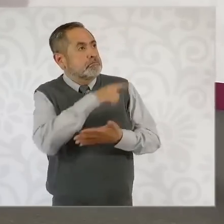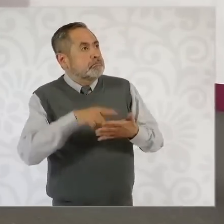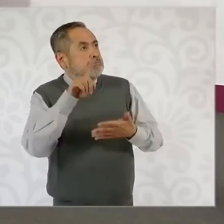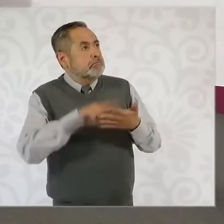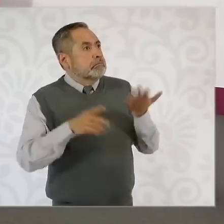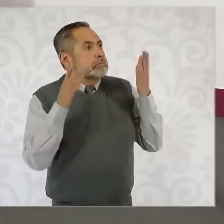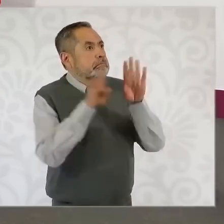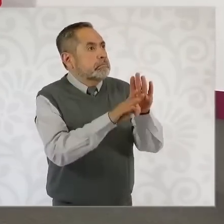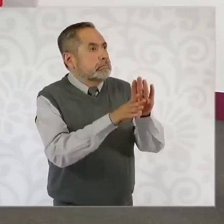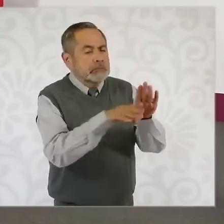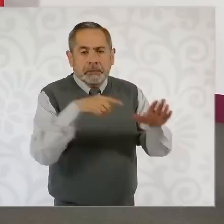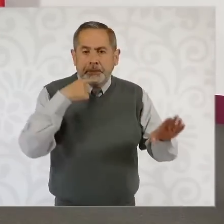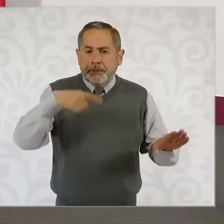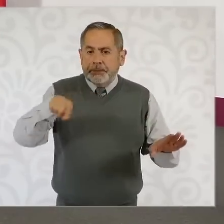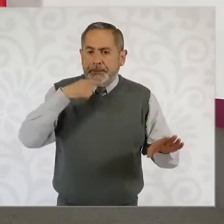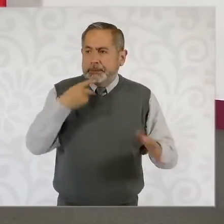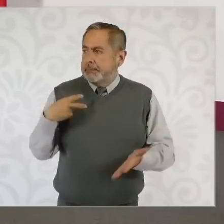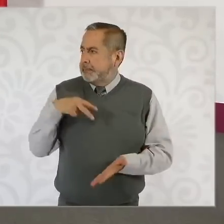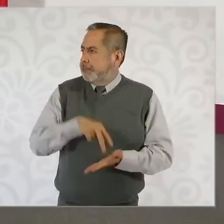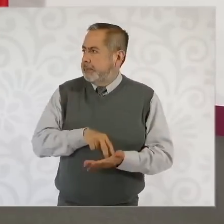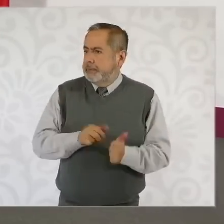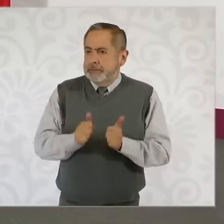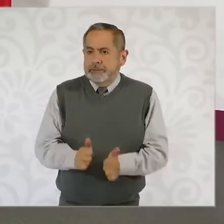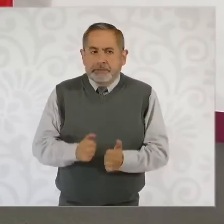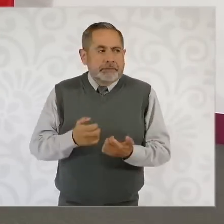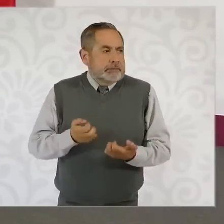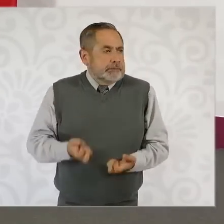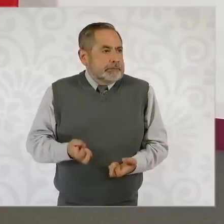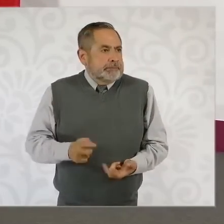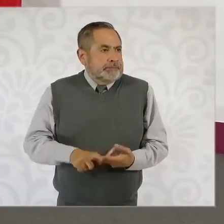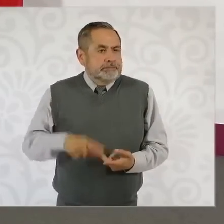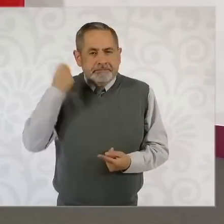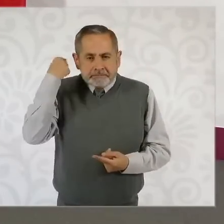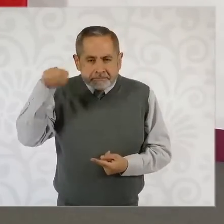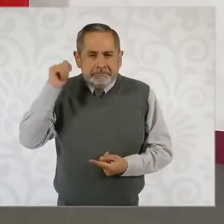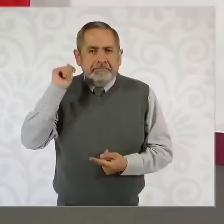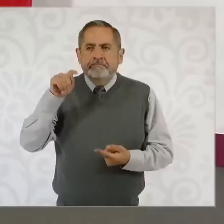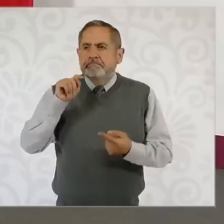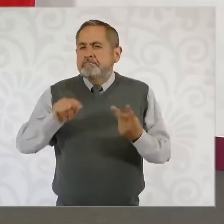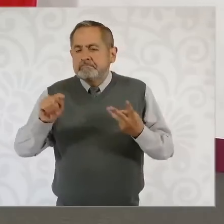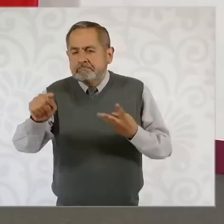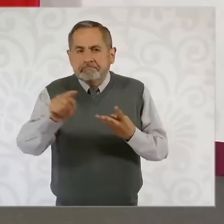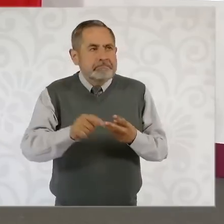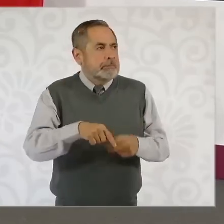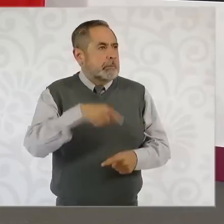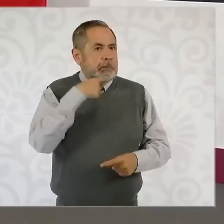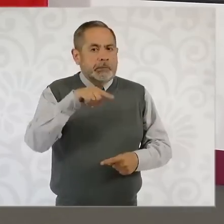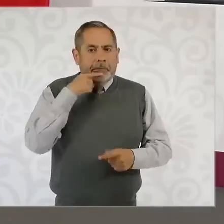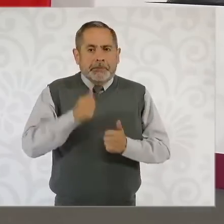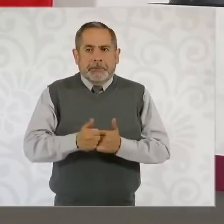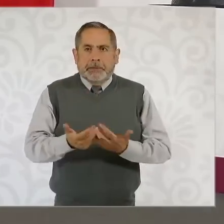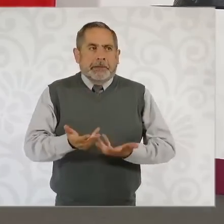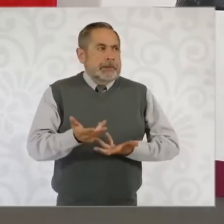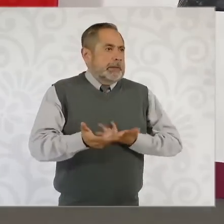algunos en Tabasco en otros lugares Entonces está Eh Pues viendo esta situación quien quiera